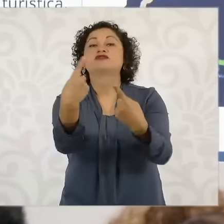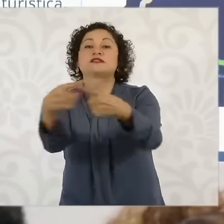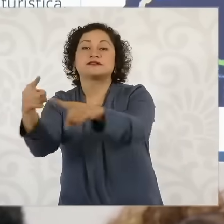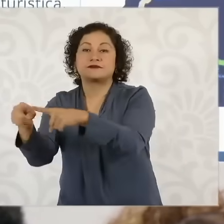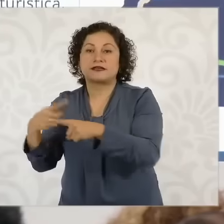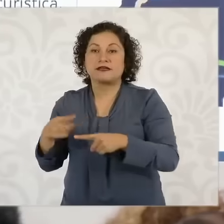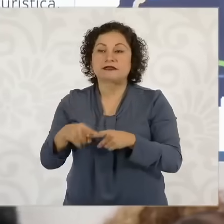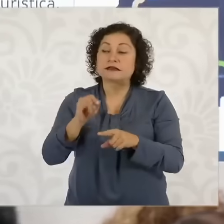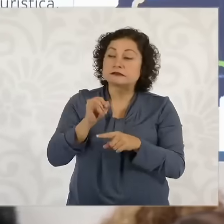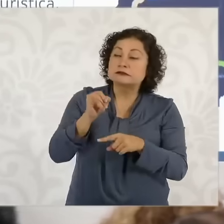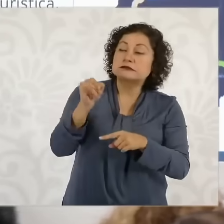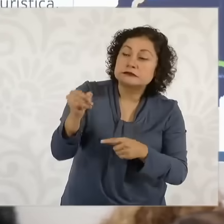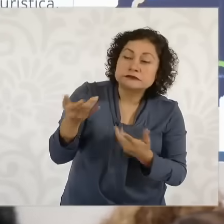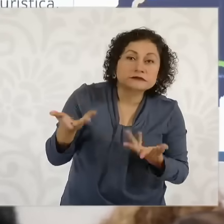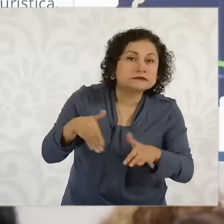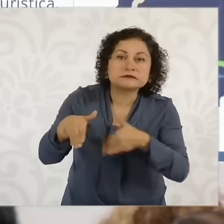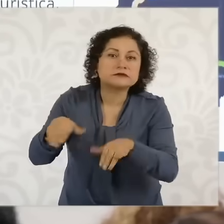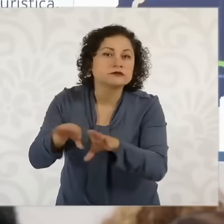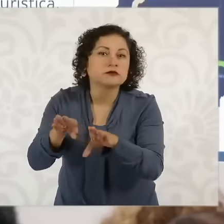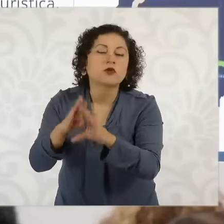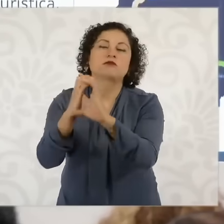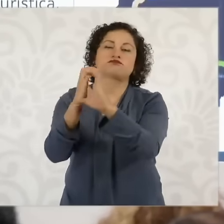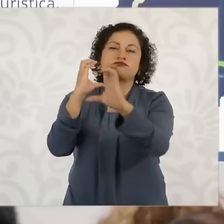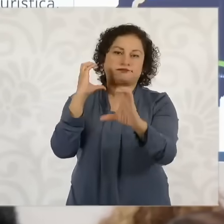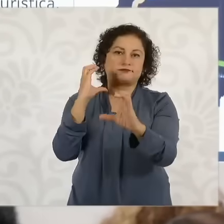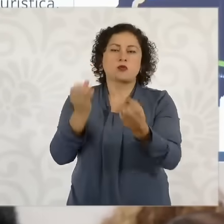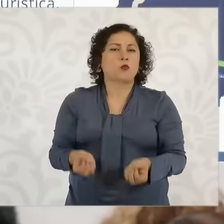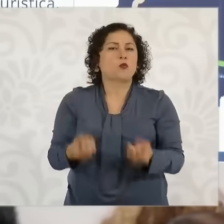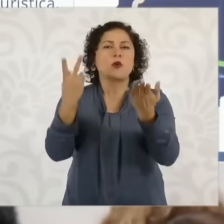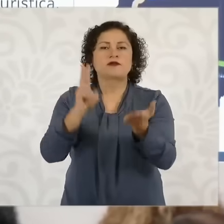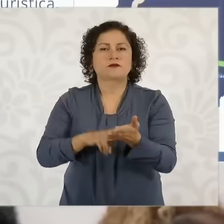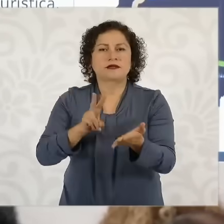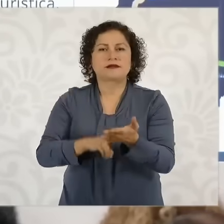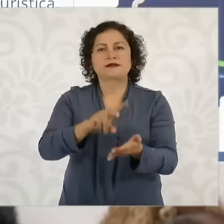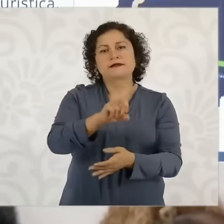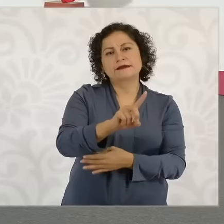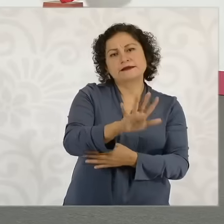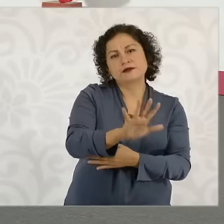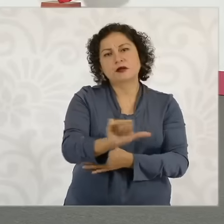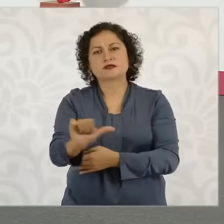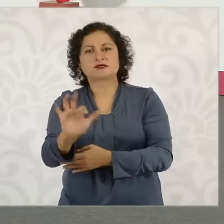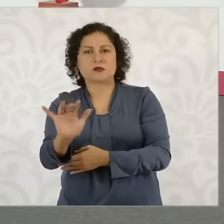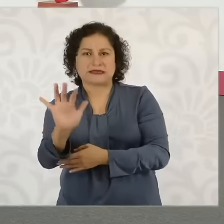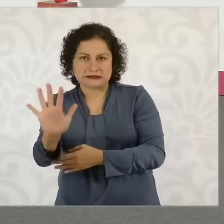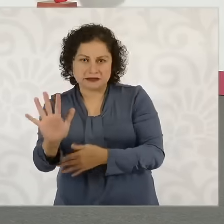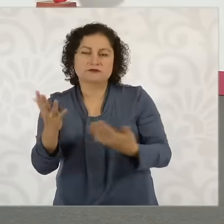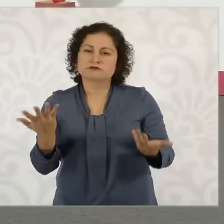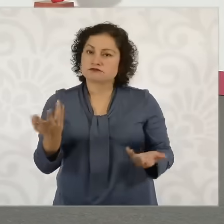ese servicio. Los precios oscilan de 35 a 55os. Es un precio muy conveniente que le permite acercar